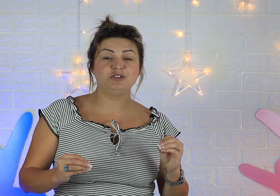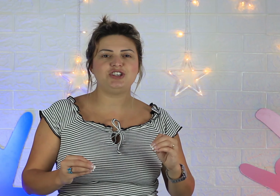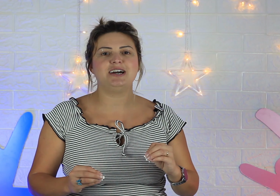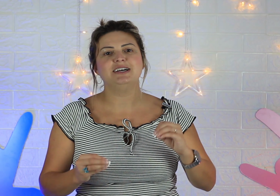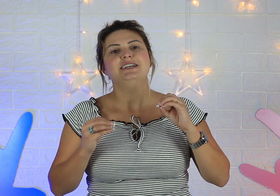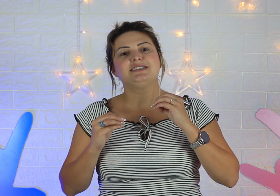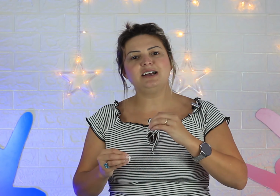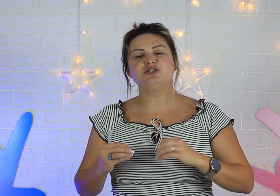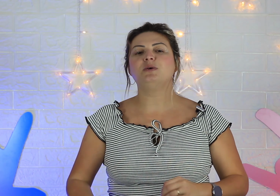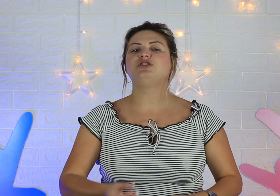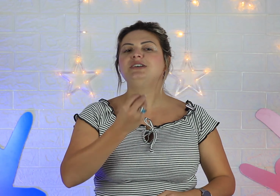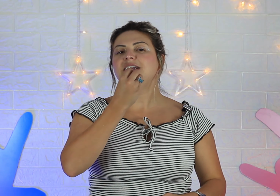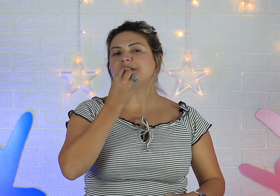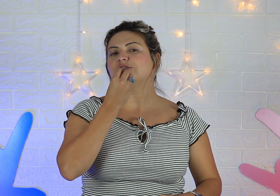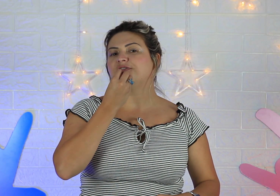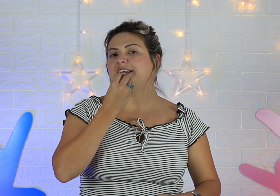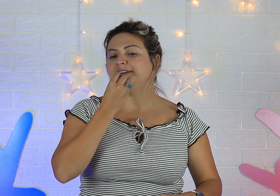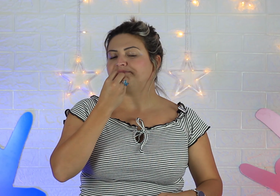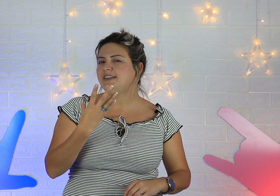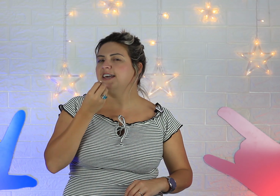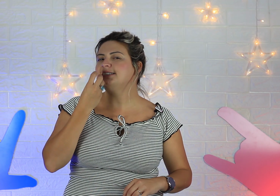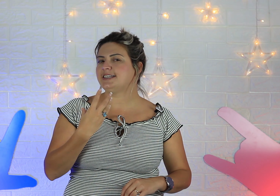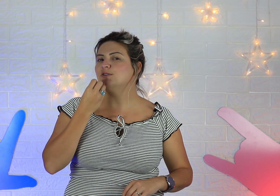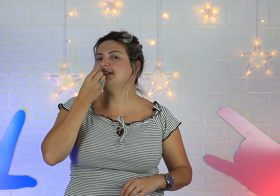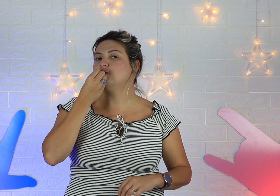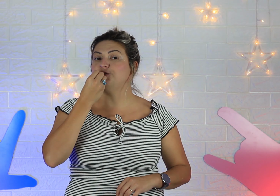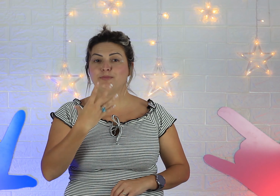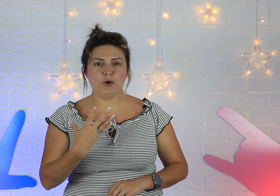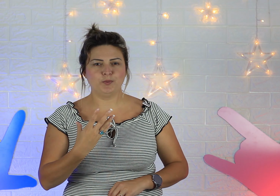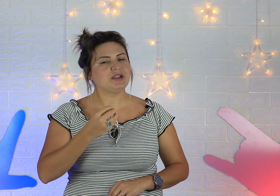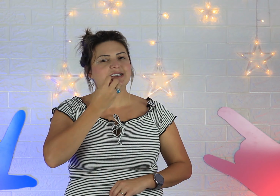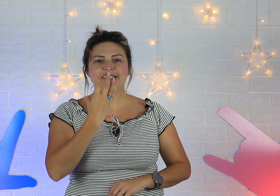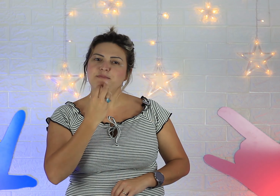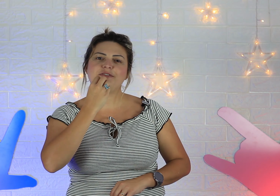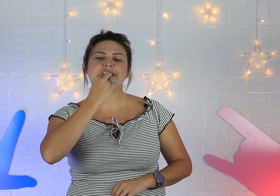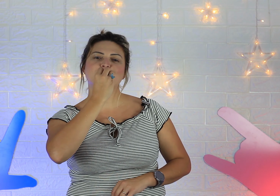sinal de bom dia sinal de bom dia Lembra que eu te falei que esse aqui é um sinal de boa sempre